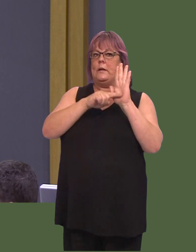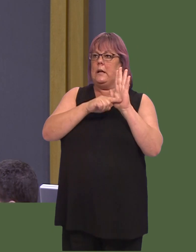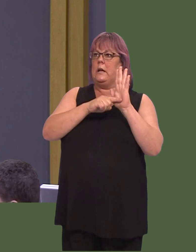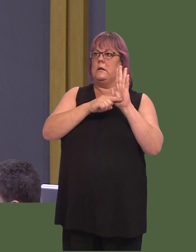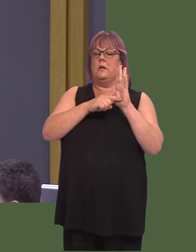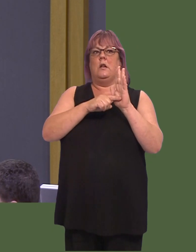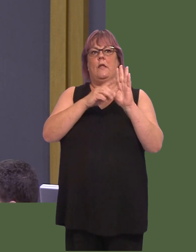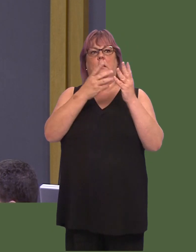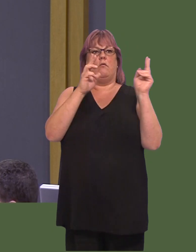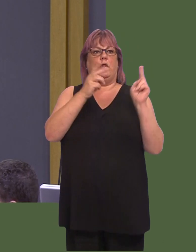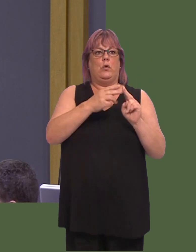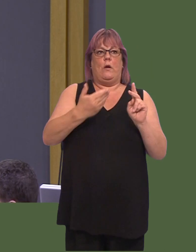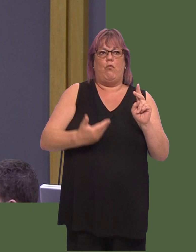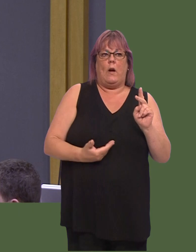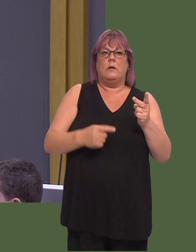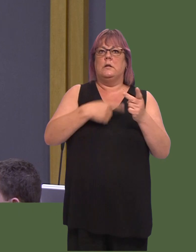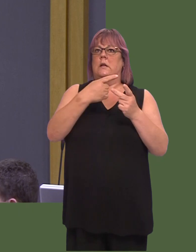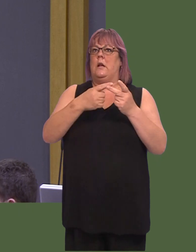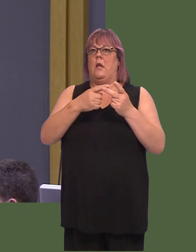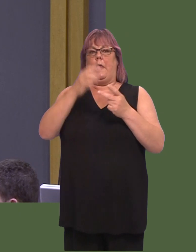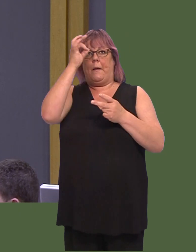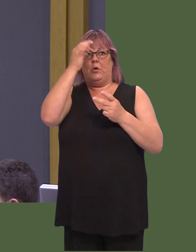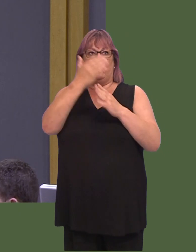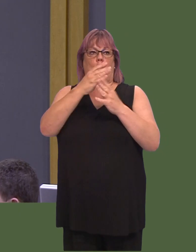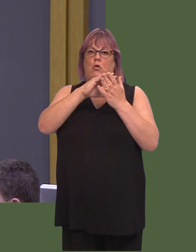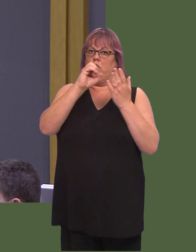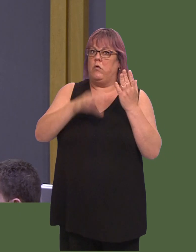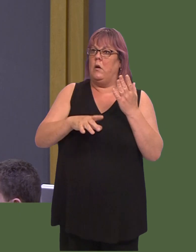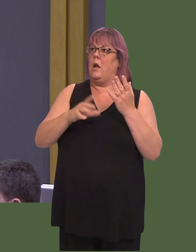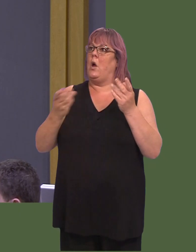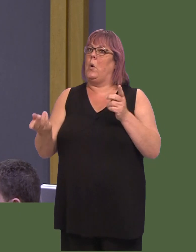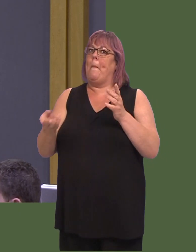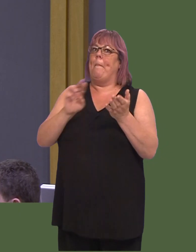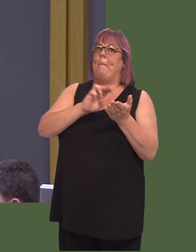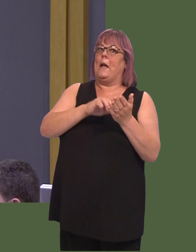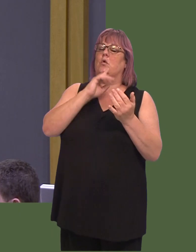gwanio hawliau, sgrapio'r comisiynydd a mynd ‚ ni nÙl i fframwaith gyfreithiol Deddf fethiedig 1993.